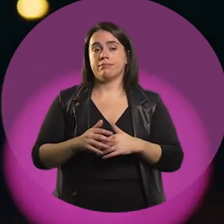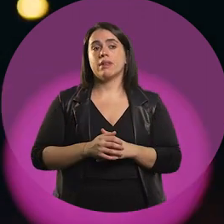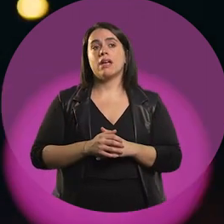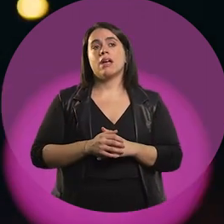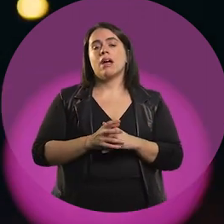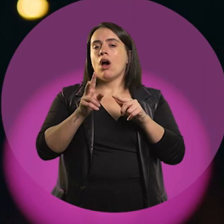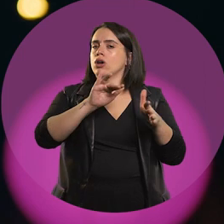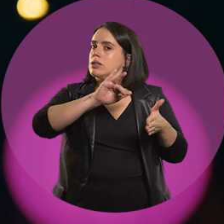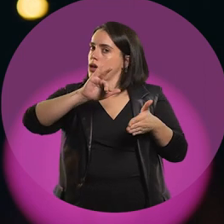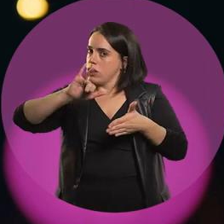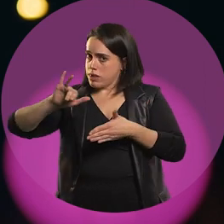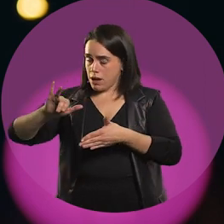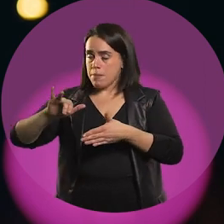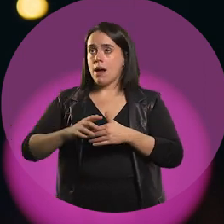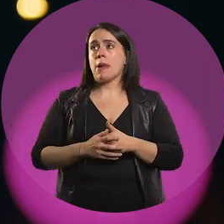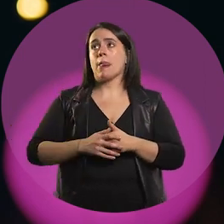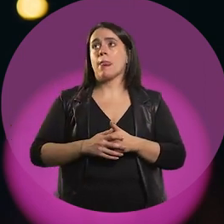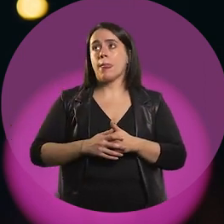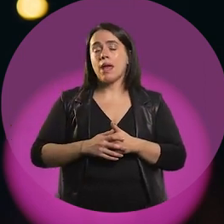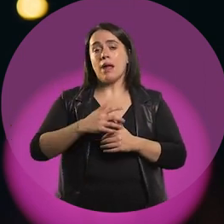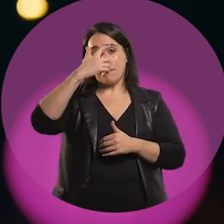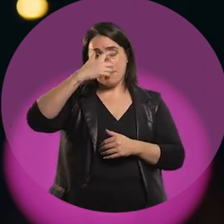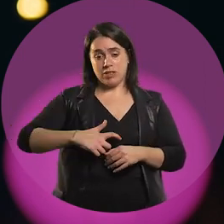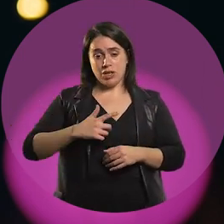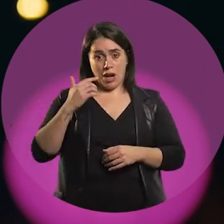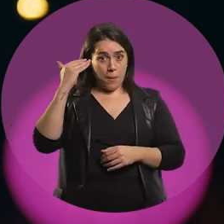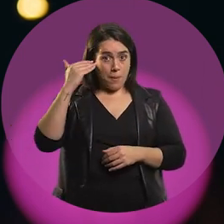Después, hay una cuestión que tiene que ver con que las formaciones docentes